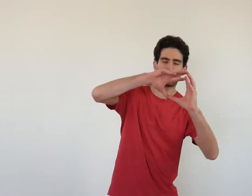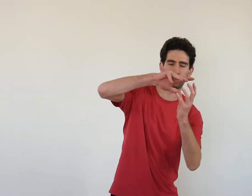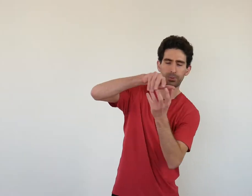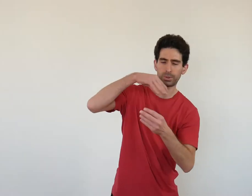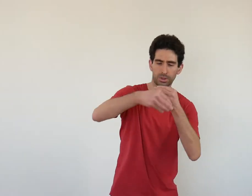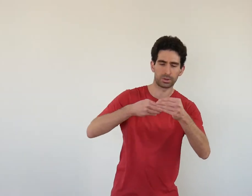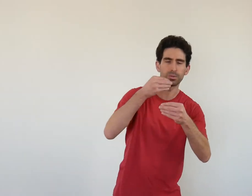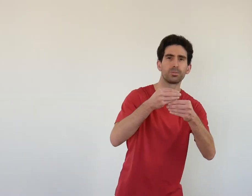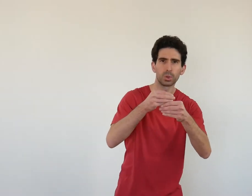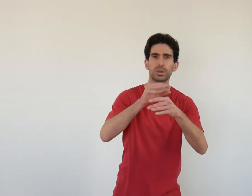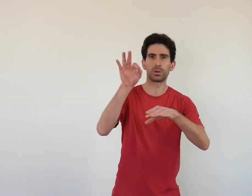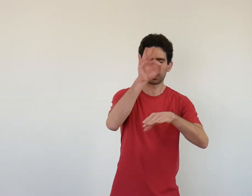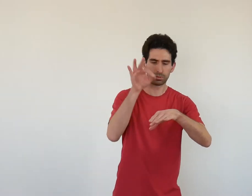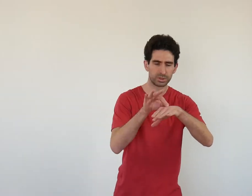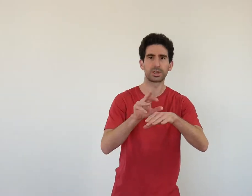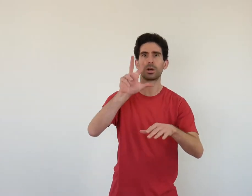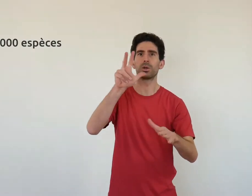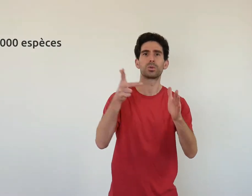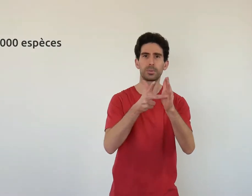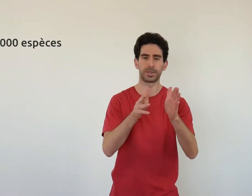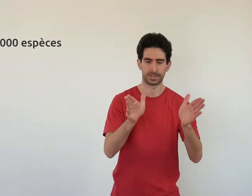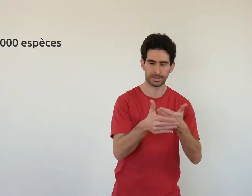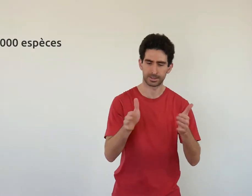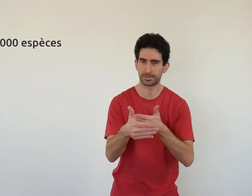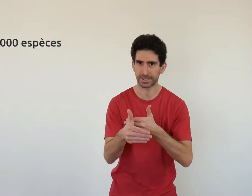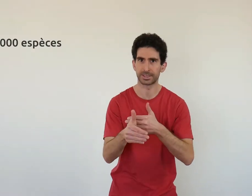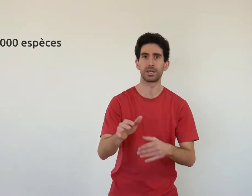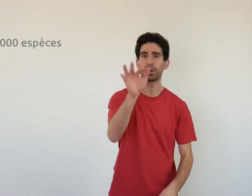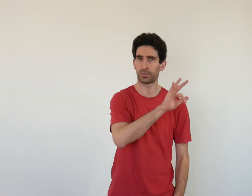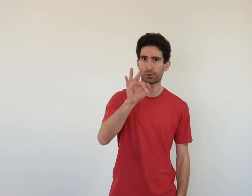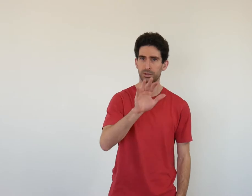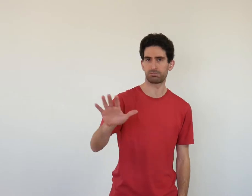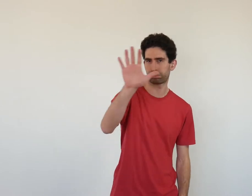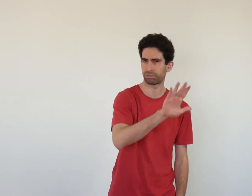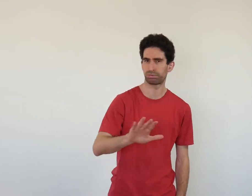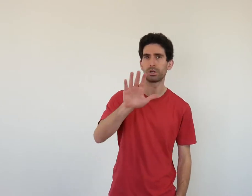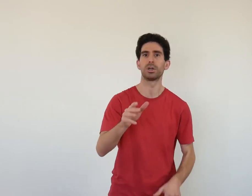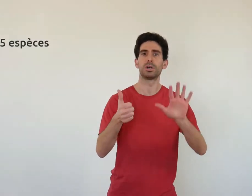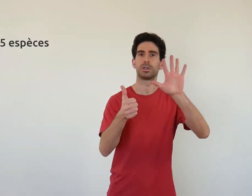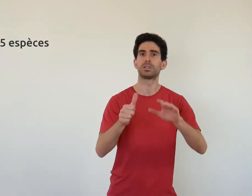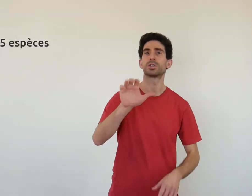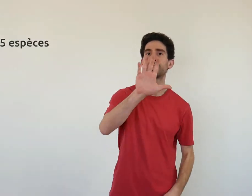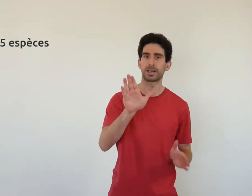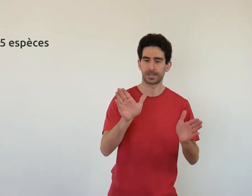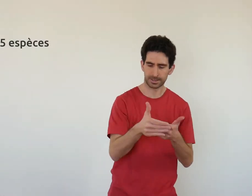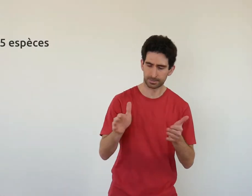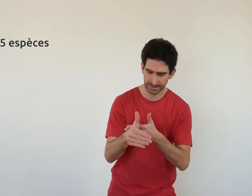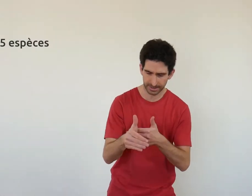Dans le monde, il y a 3000 espèces de moustiques. En France, 65 espèces